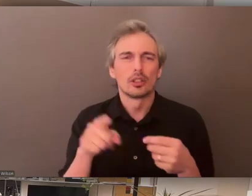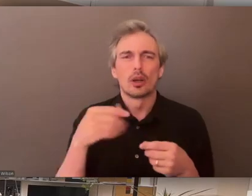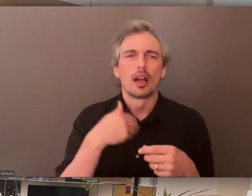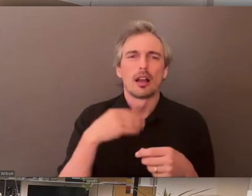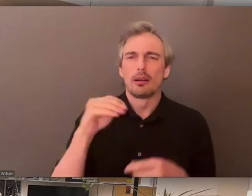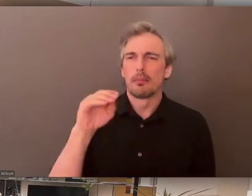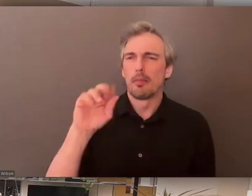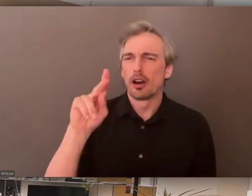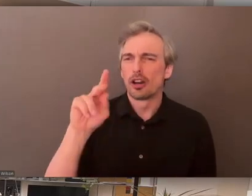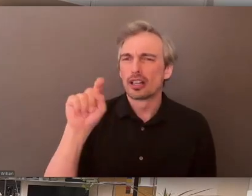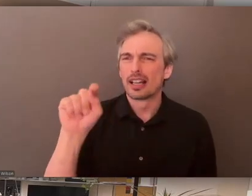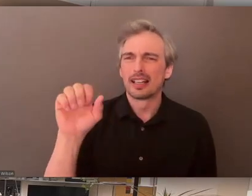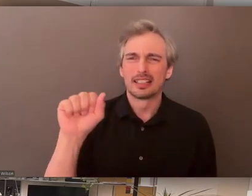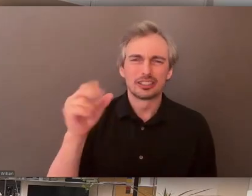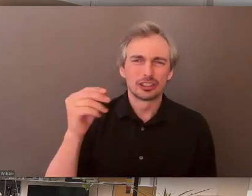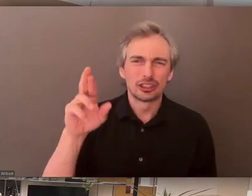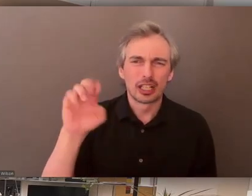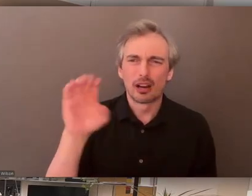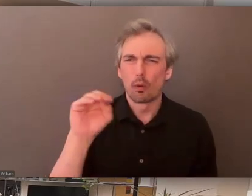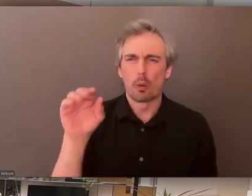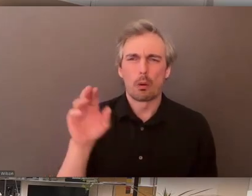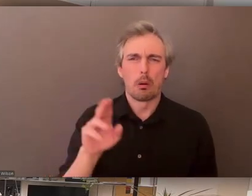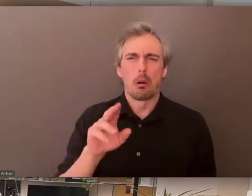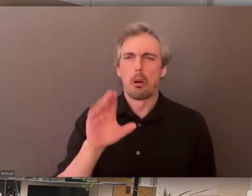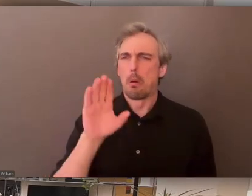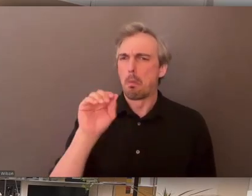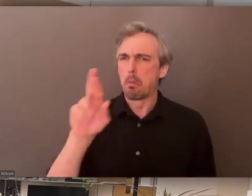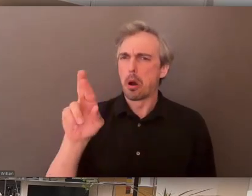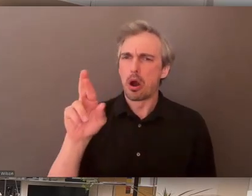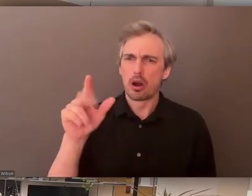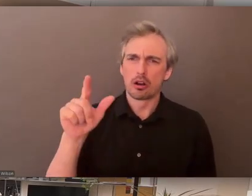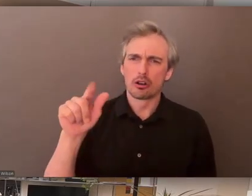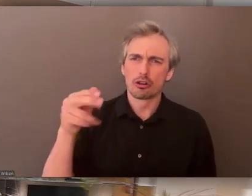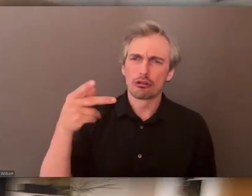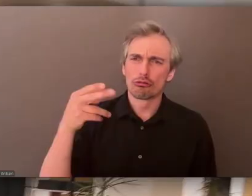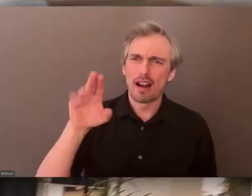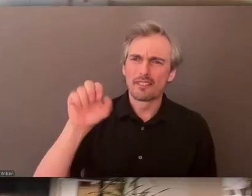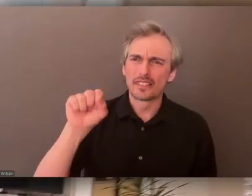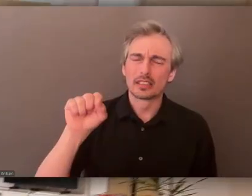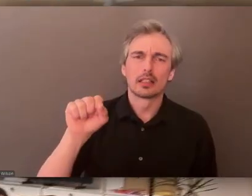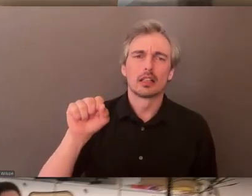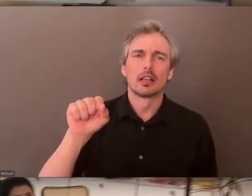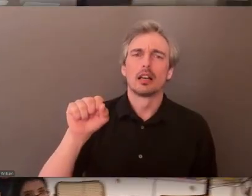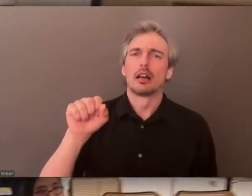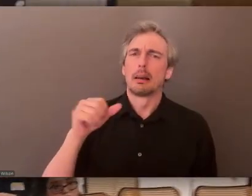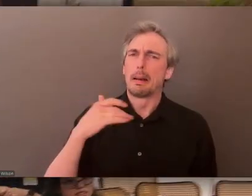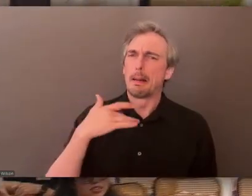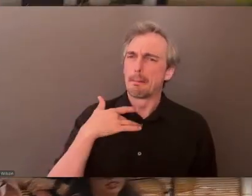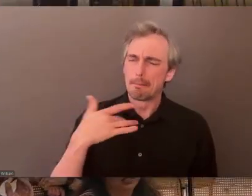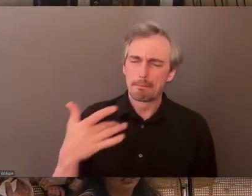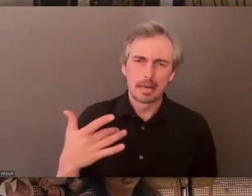それが標準なのかどうかはわかりませんし、デザインする 人たちがそれをどうやって修正できるのかもわかりません。